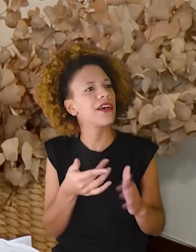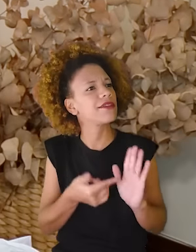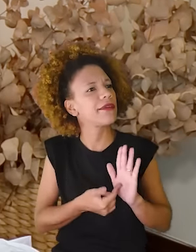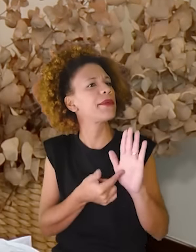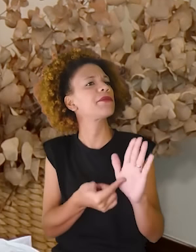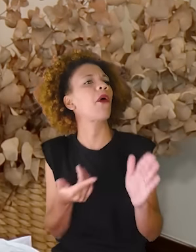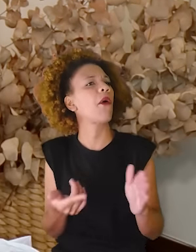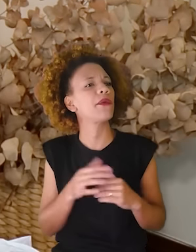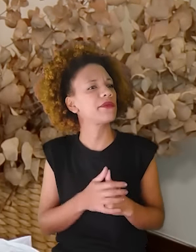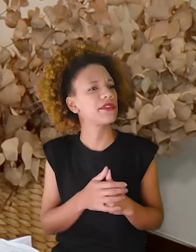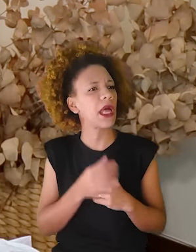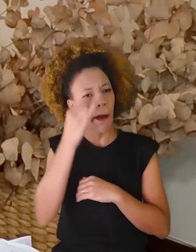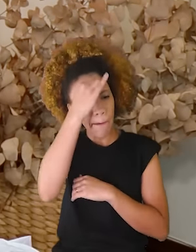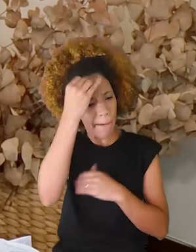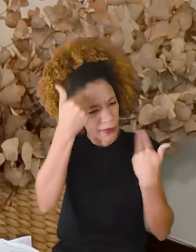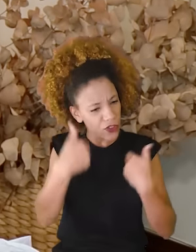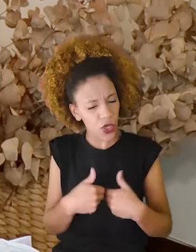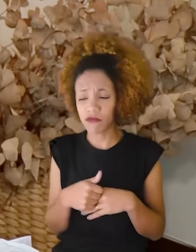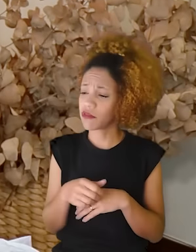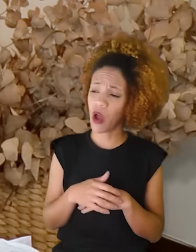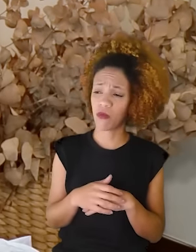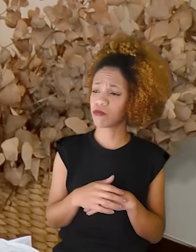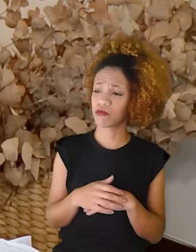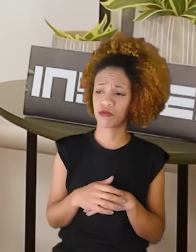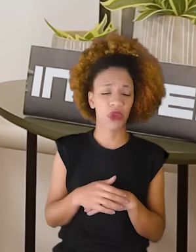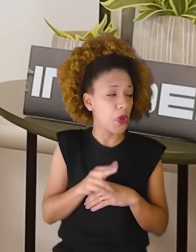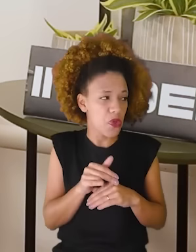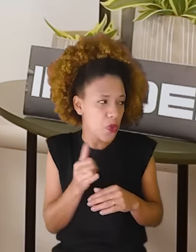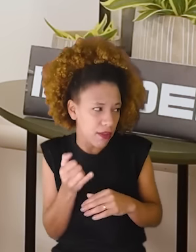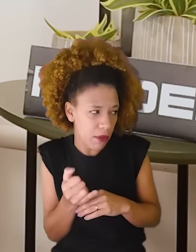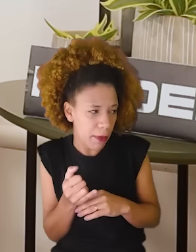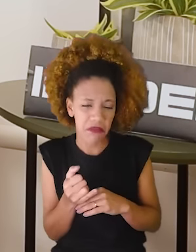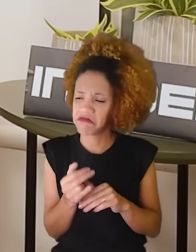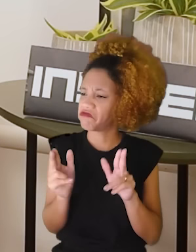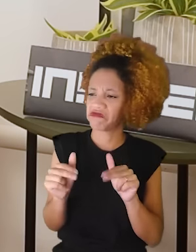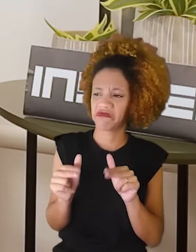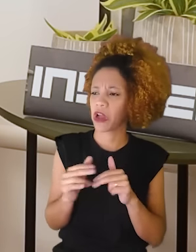tá me expondo aí a galera tá me chamando de idiota não fica não nunca deu merda nunca ficou puto pelo